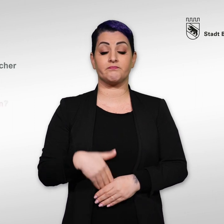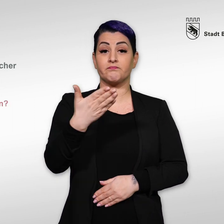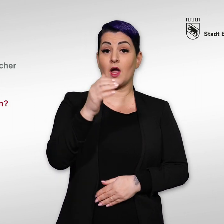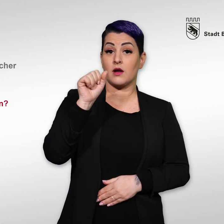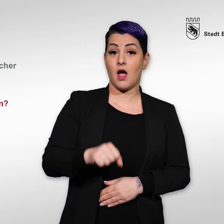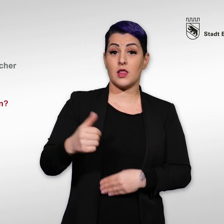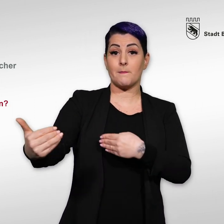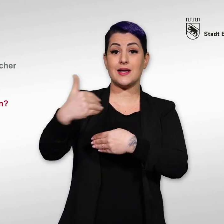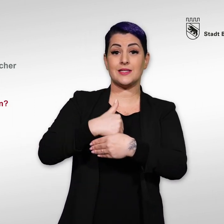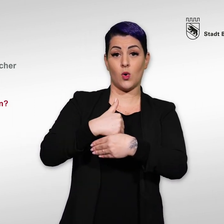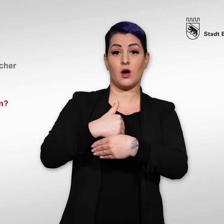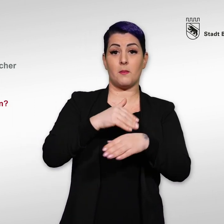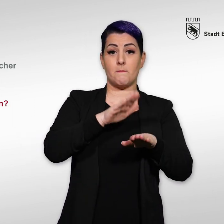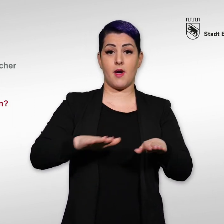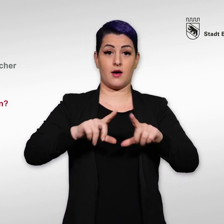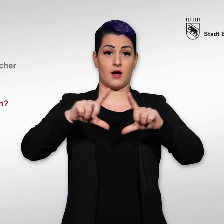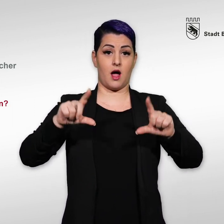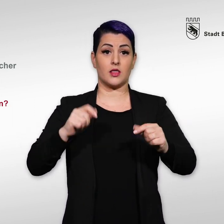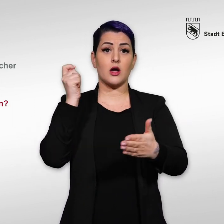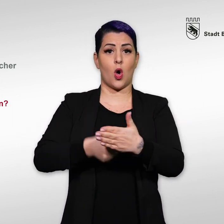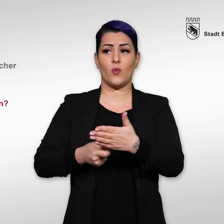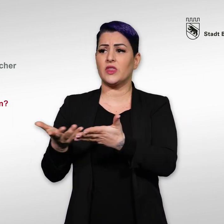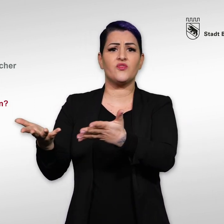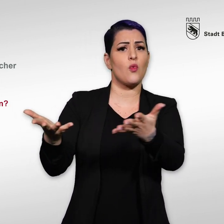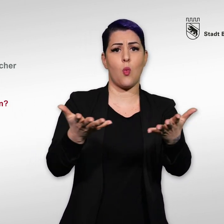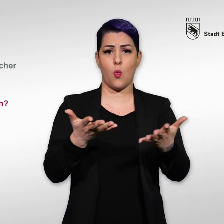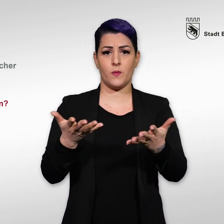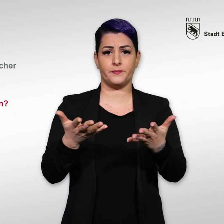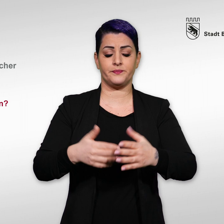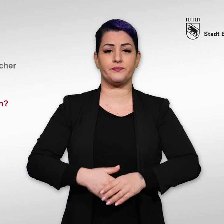Wo können Sie die Besucher-Parkkarte kaufen?